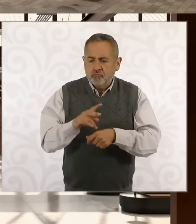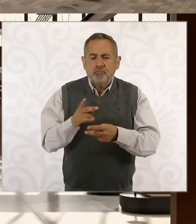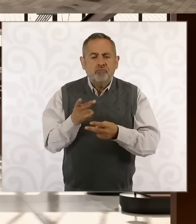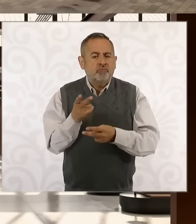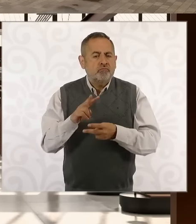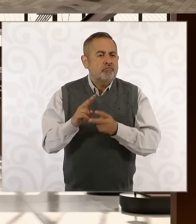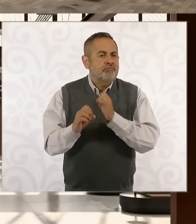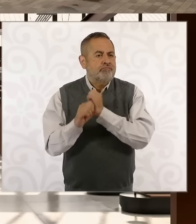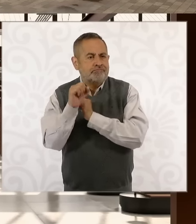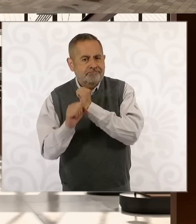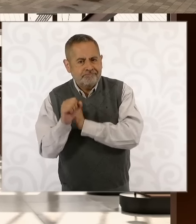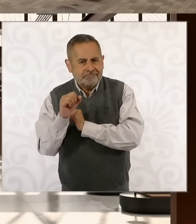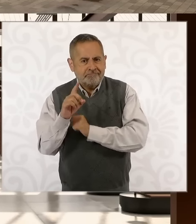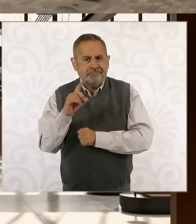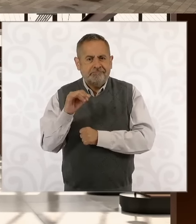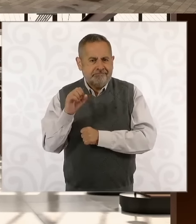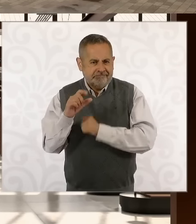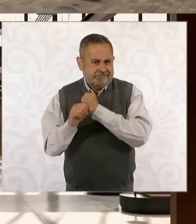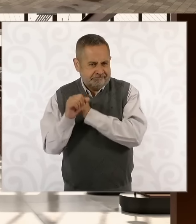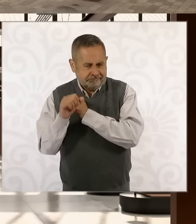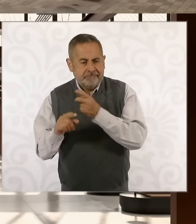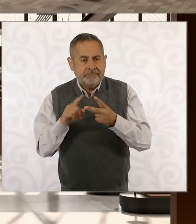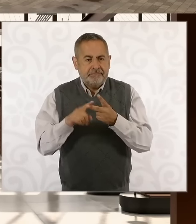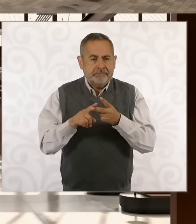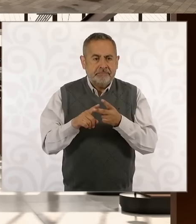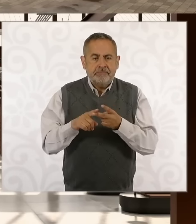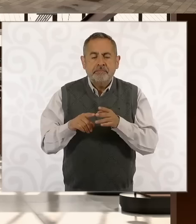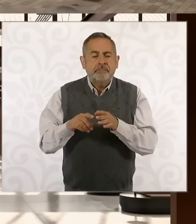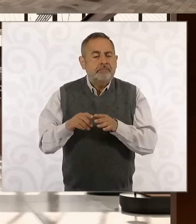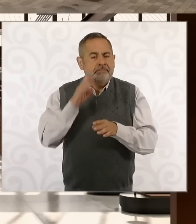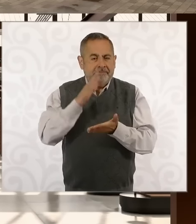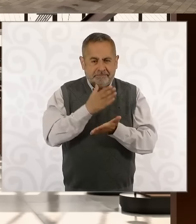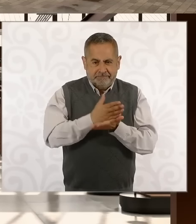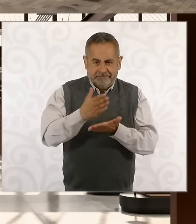trenes. Las estaciones se dividen entre estaciones principales y secundarias y también paraderos.